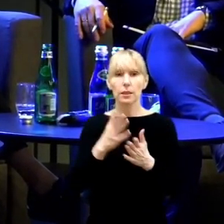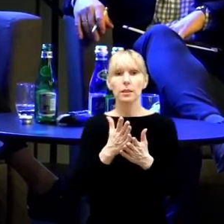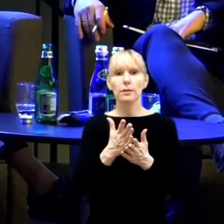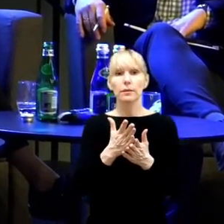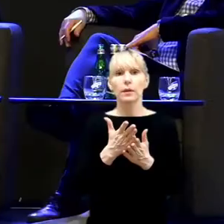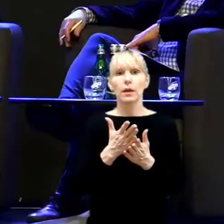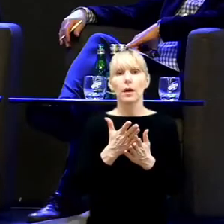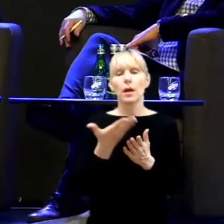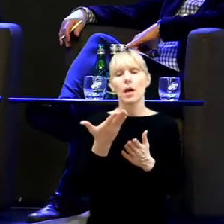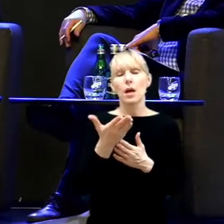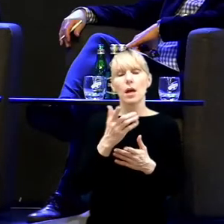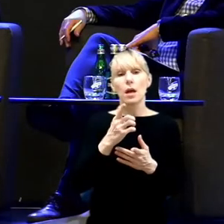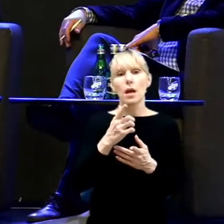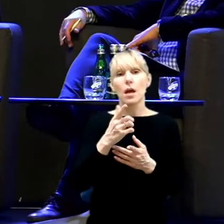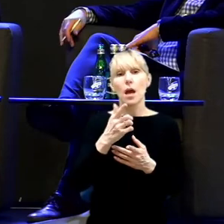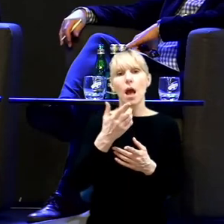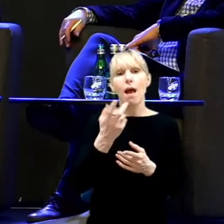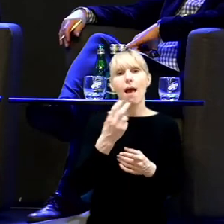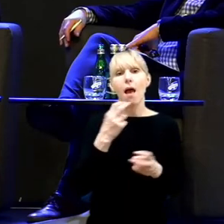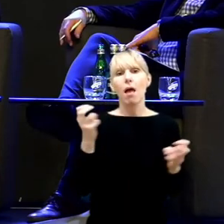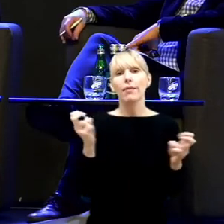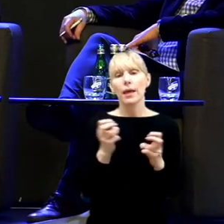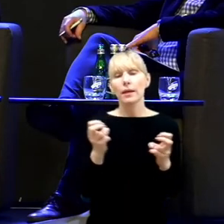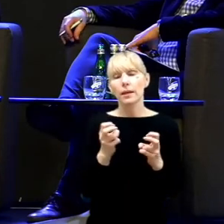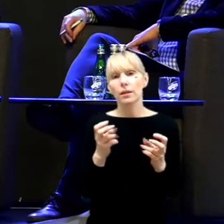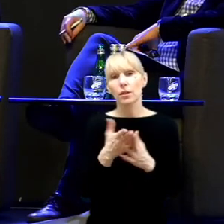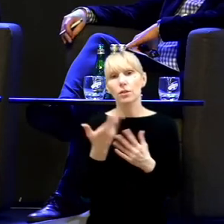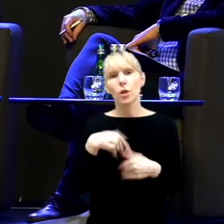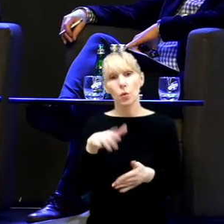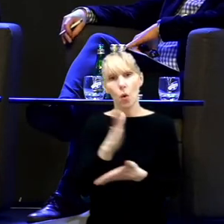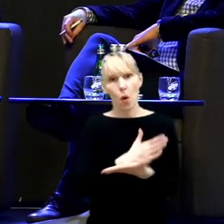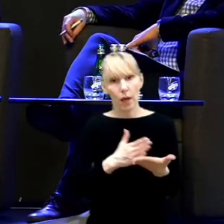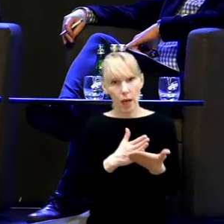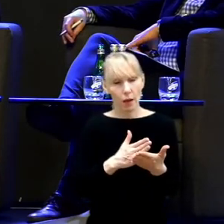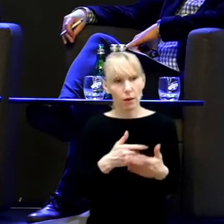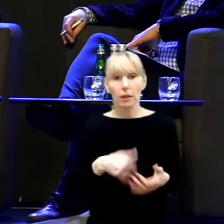Otóż dzisiaj produkcja energii, głównego medium